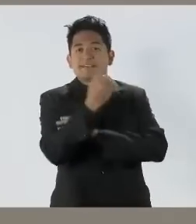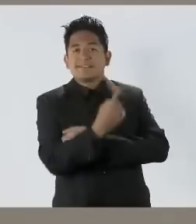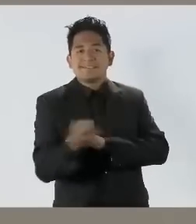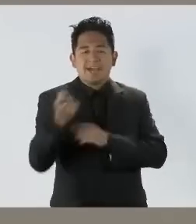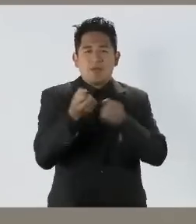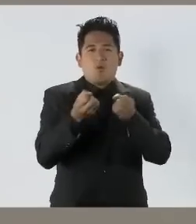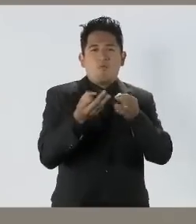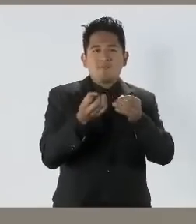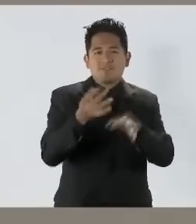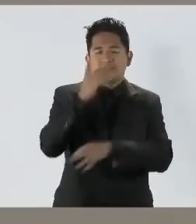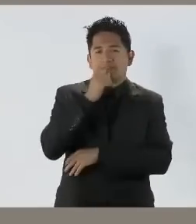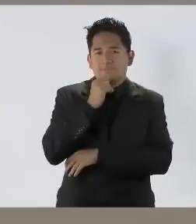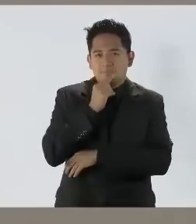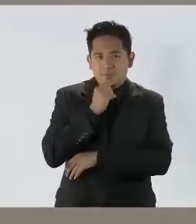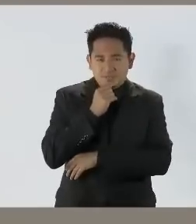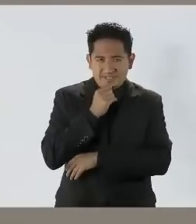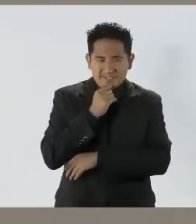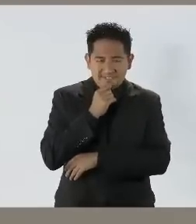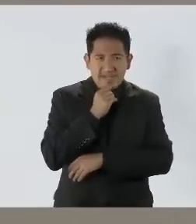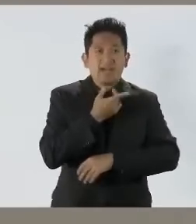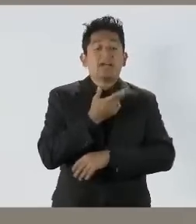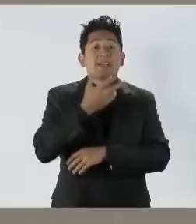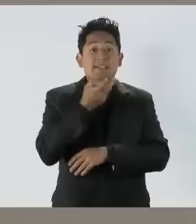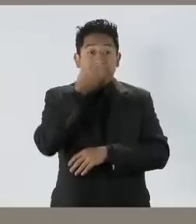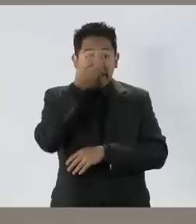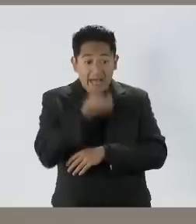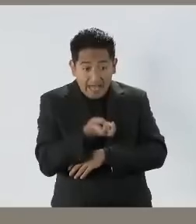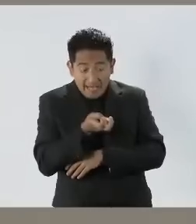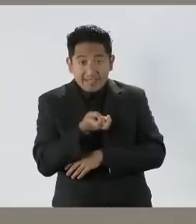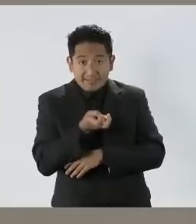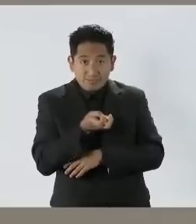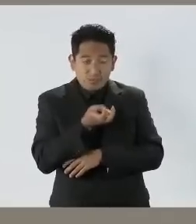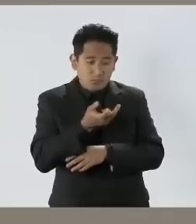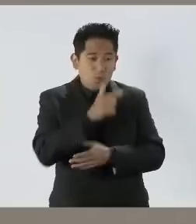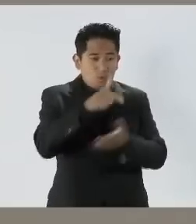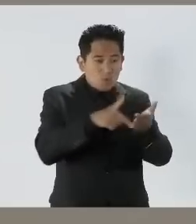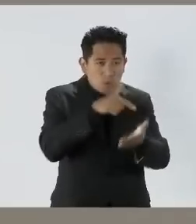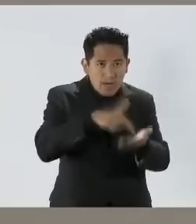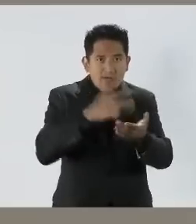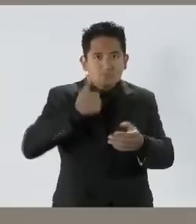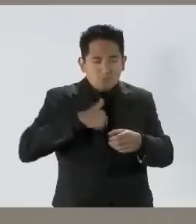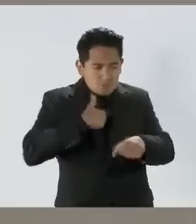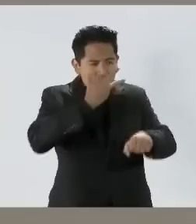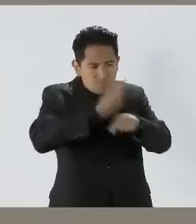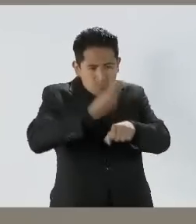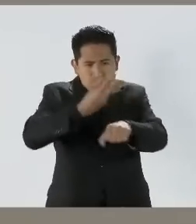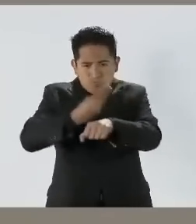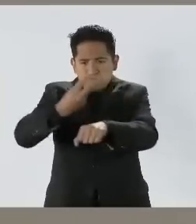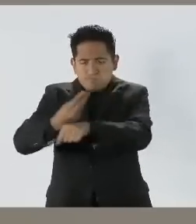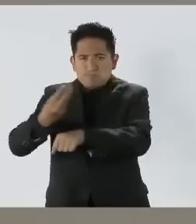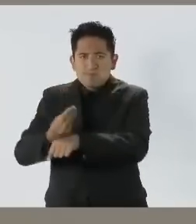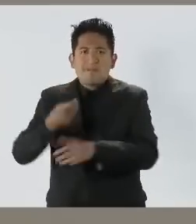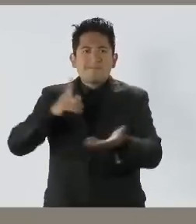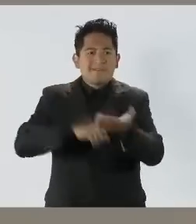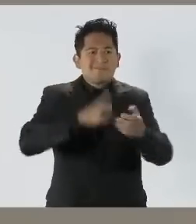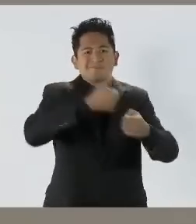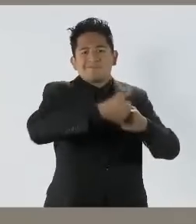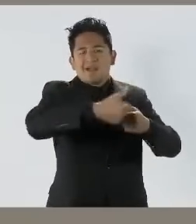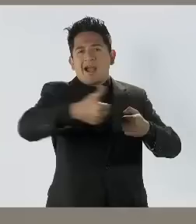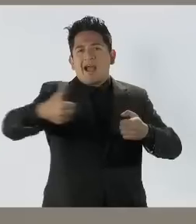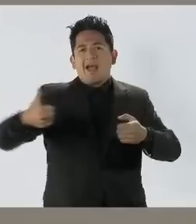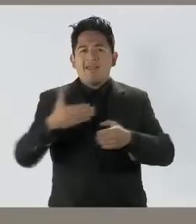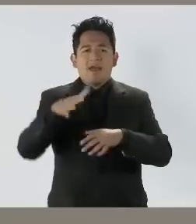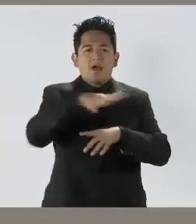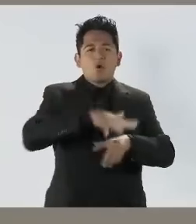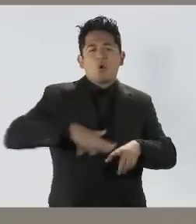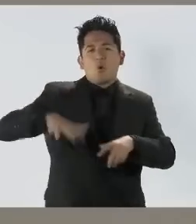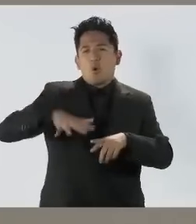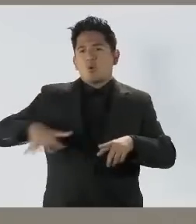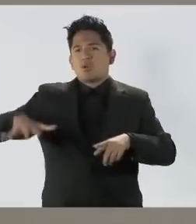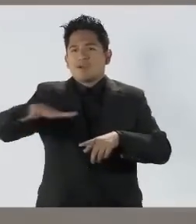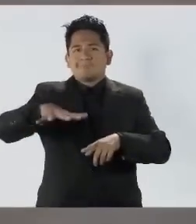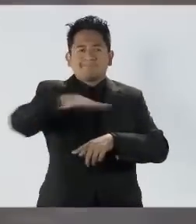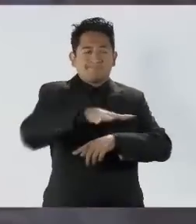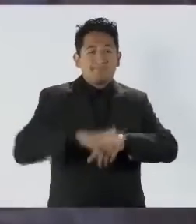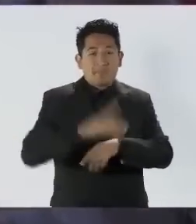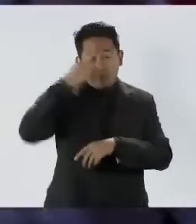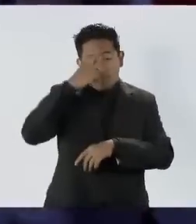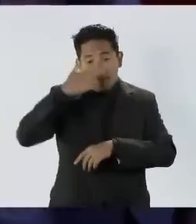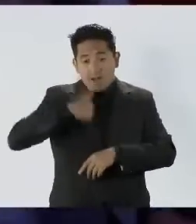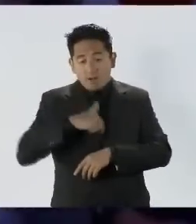policía que serán equipados en cada Colonia para lograr tener más y mejores elementos de policía